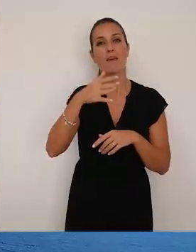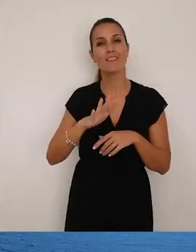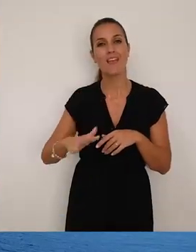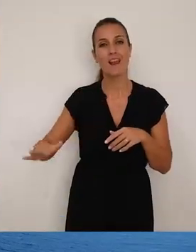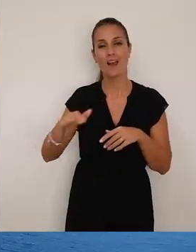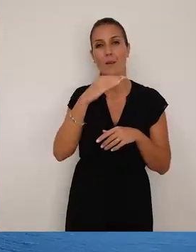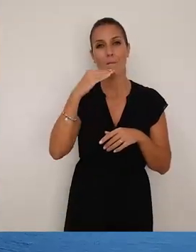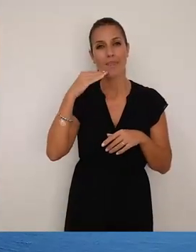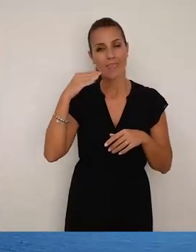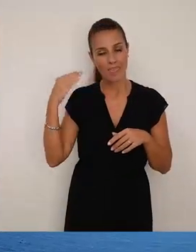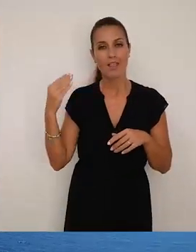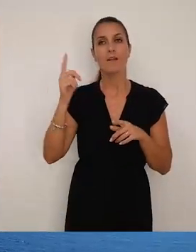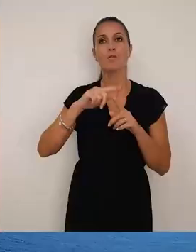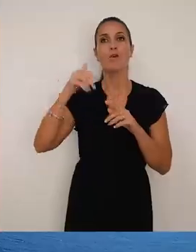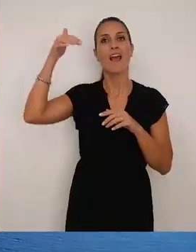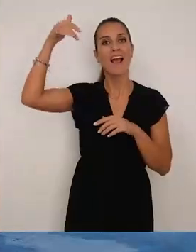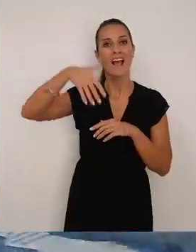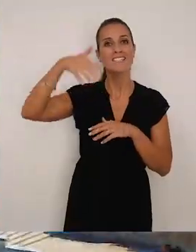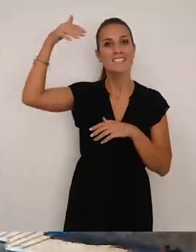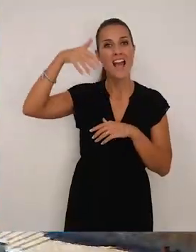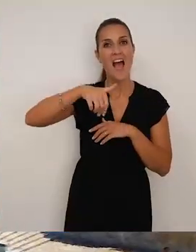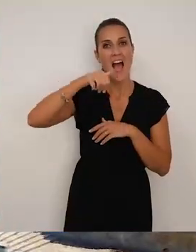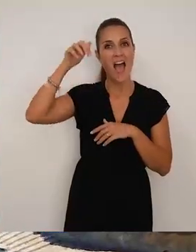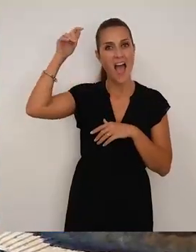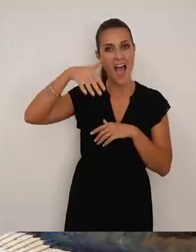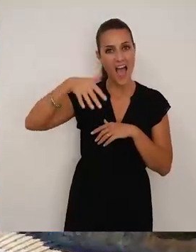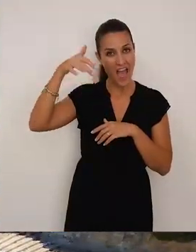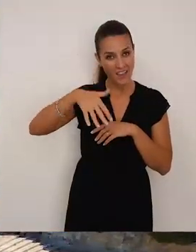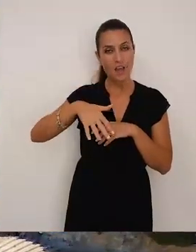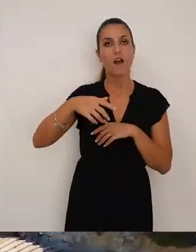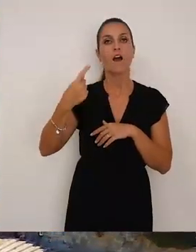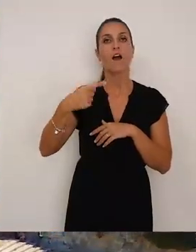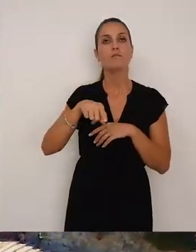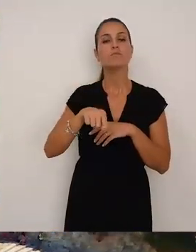e attraversato dalla cascata monumentale, opera che celebra la conclusione della lunga